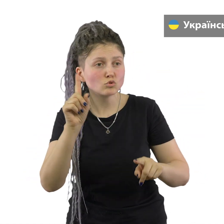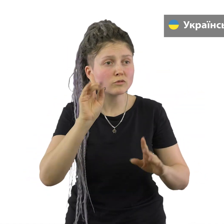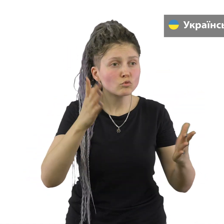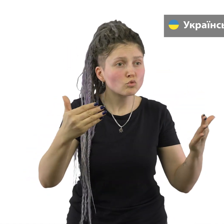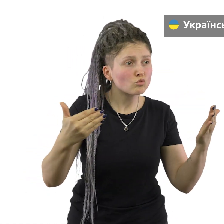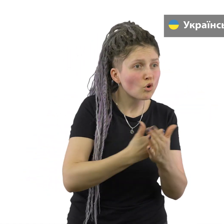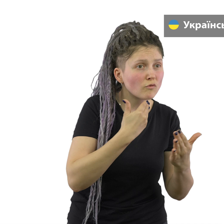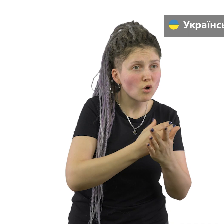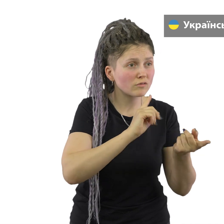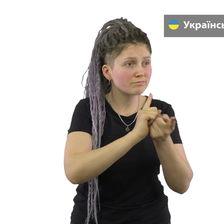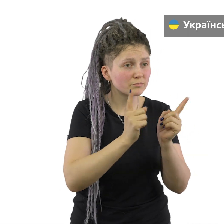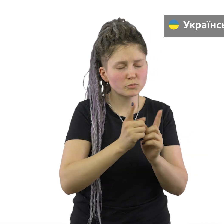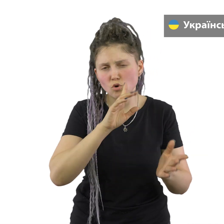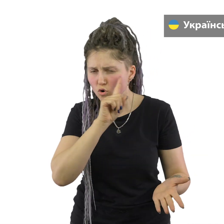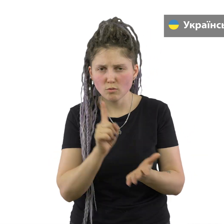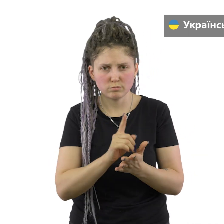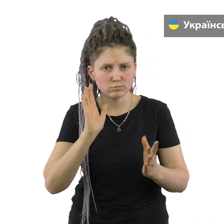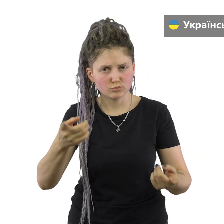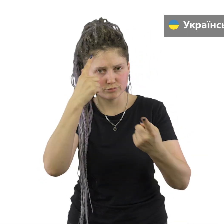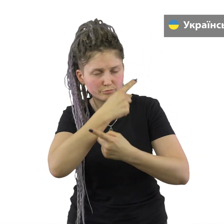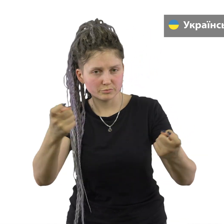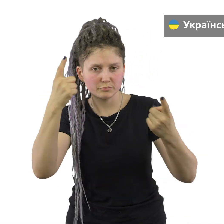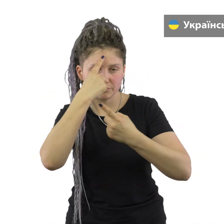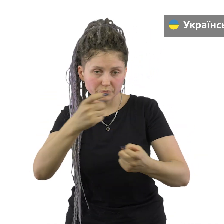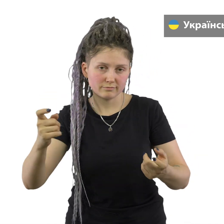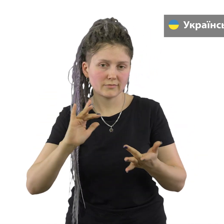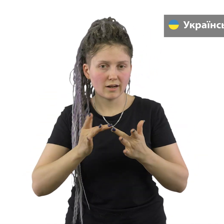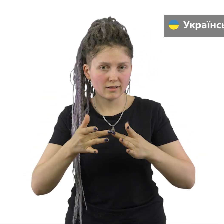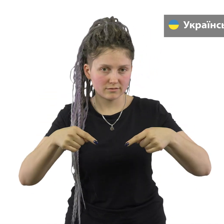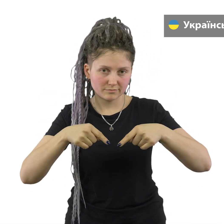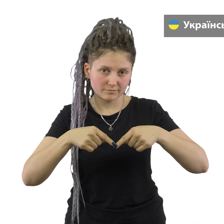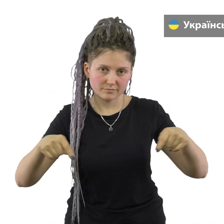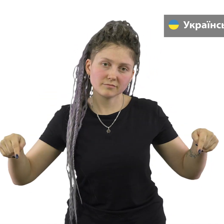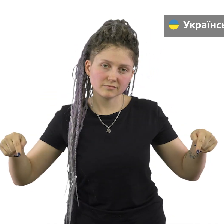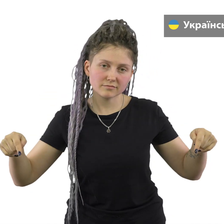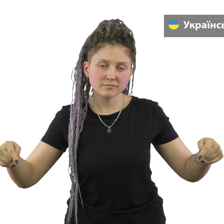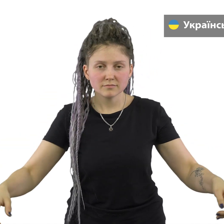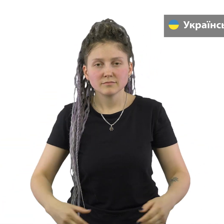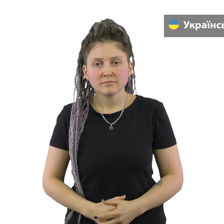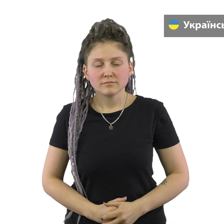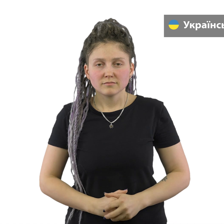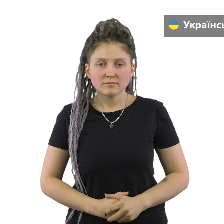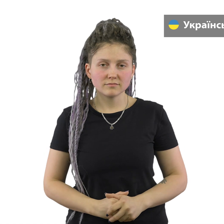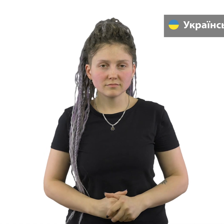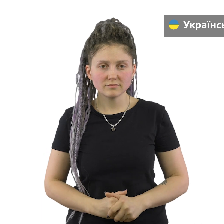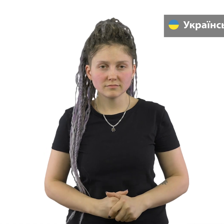ми будемо його актуалізувати та доповнювати найважливішою інформацією. https://www.gov.pl/web/udsc/ukraina---ua